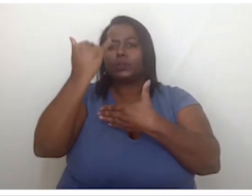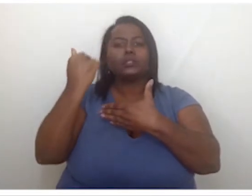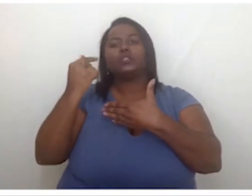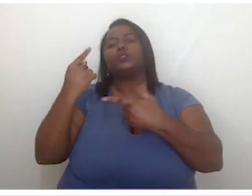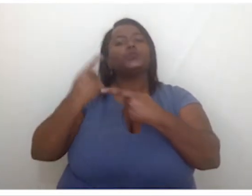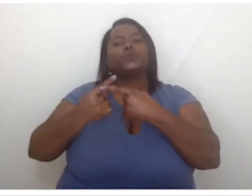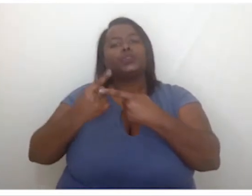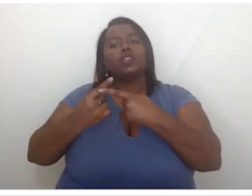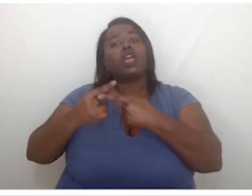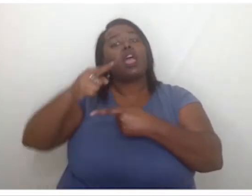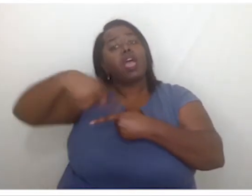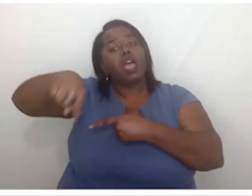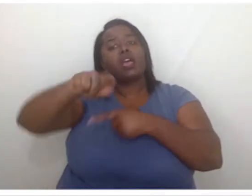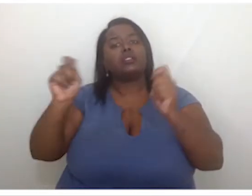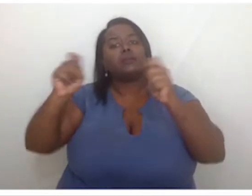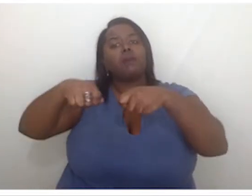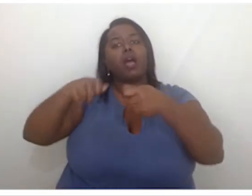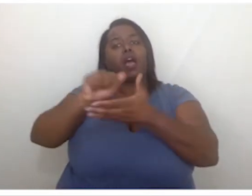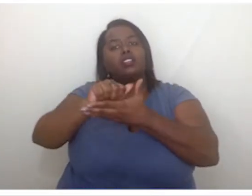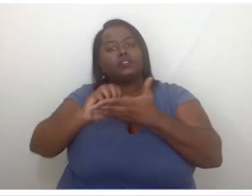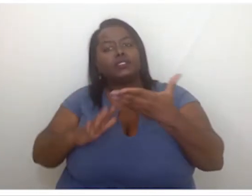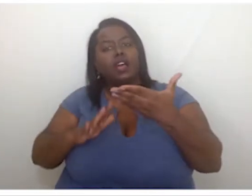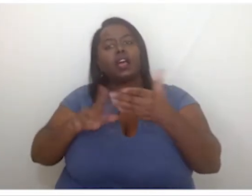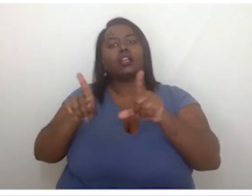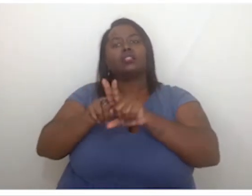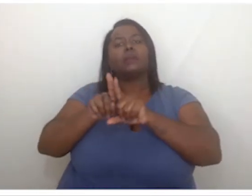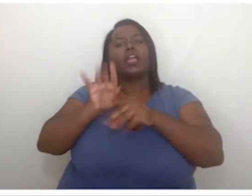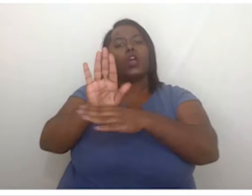toda la cooperación, creación en conjunto que ellos están realizando,